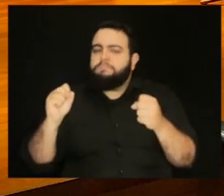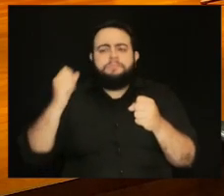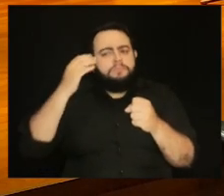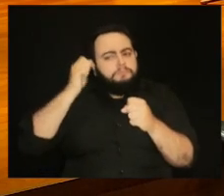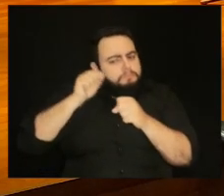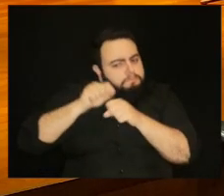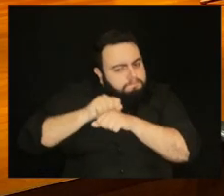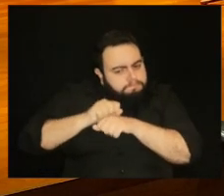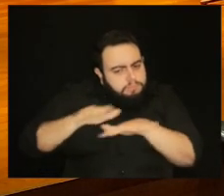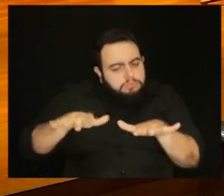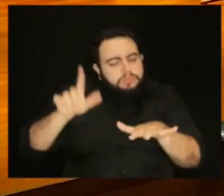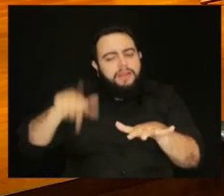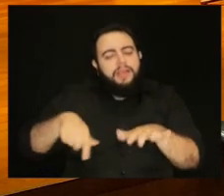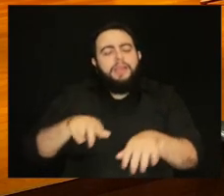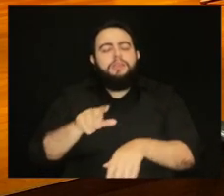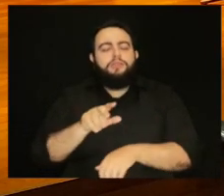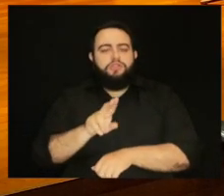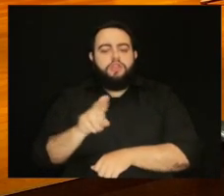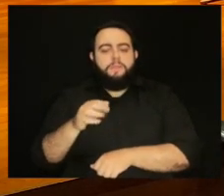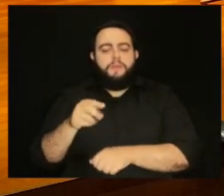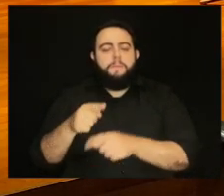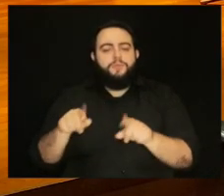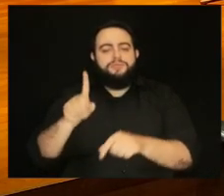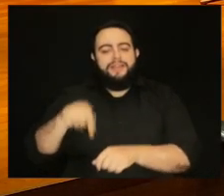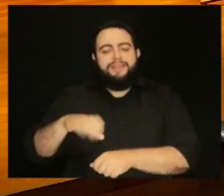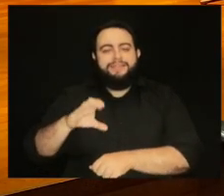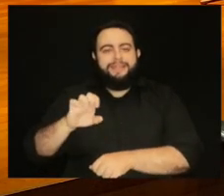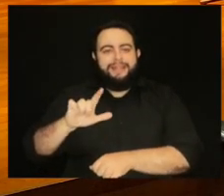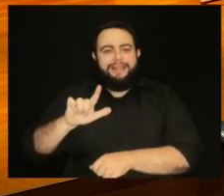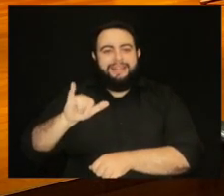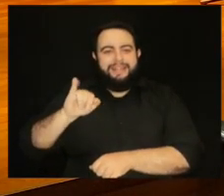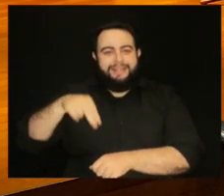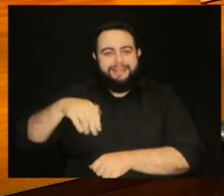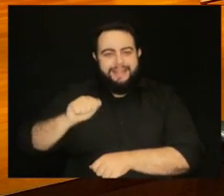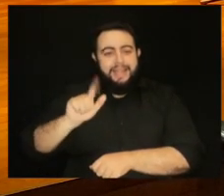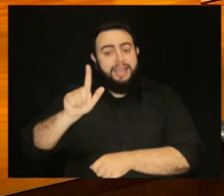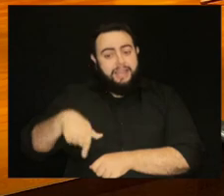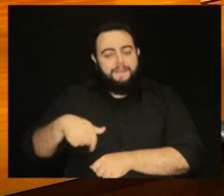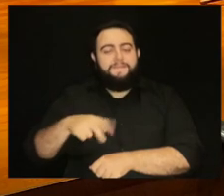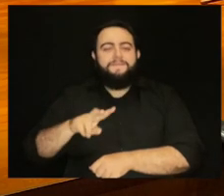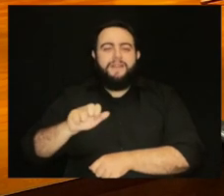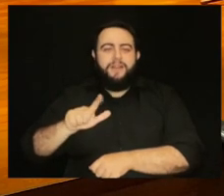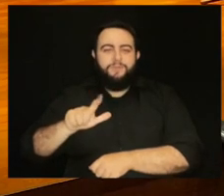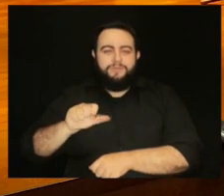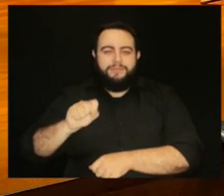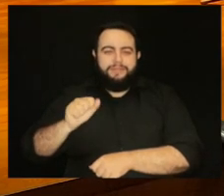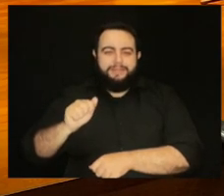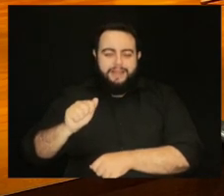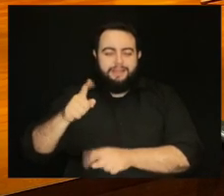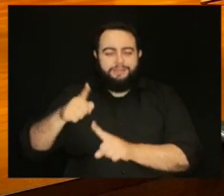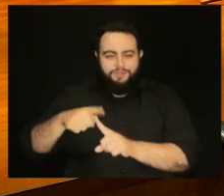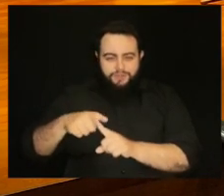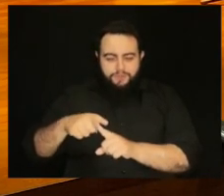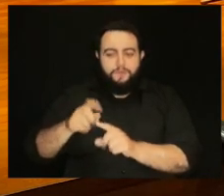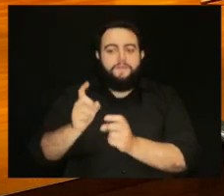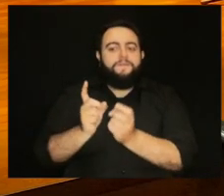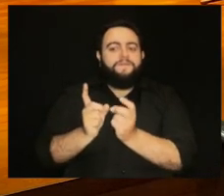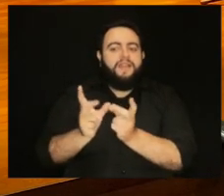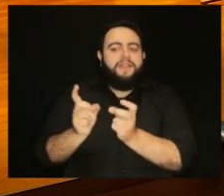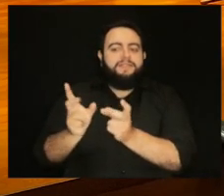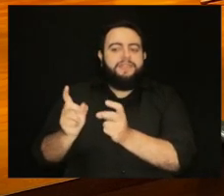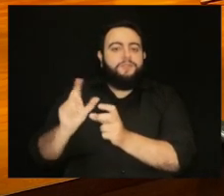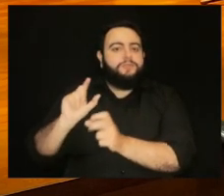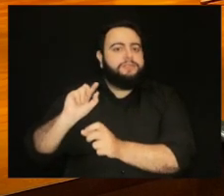chamada Celina que é uma valsa que ele compôs e que vendeu 5.000 discos numa época em que a